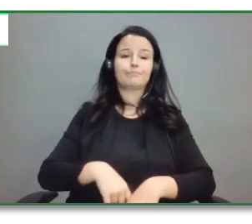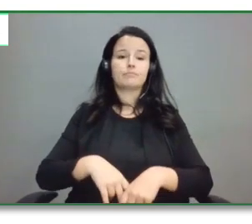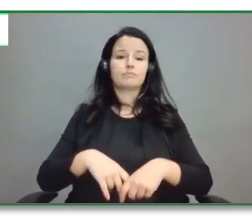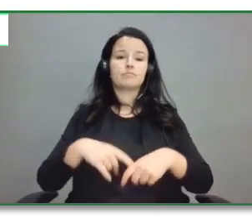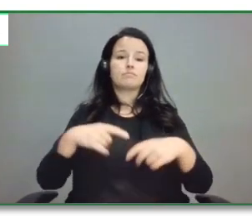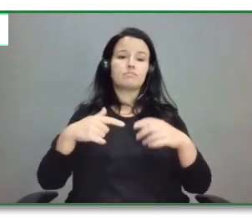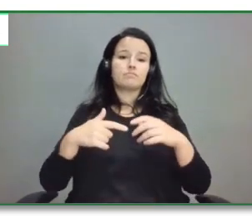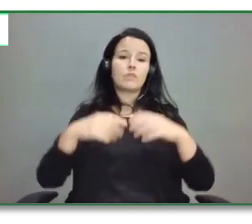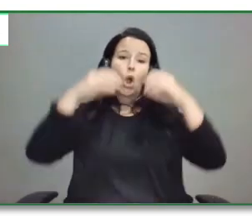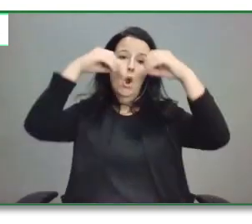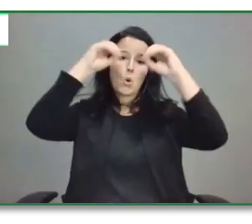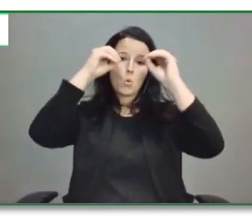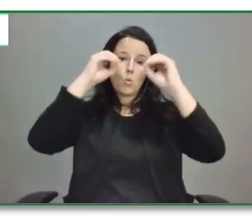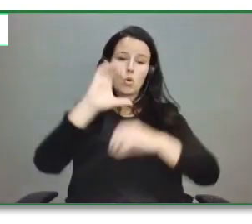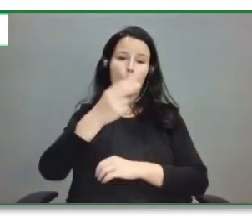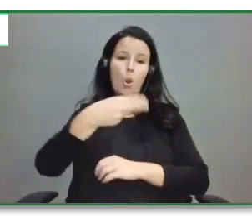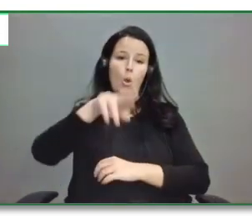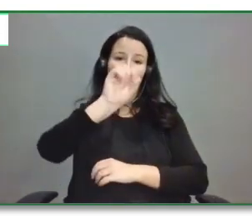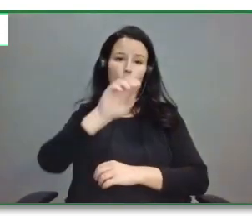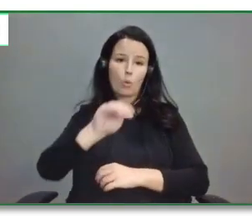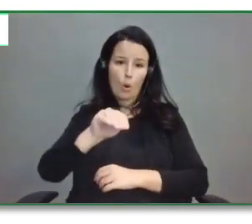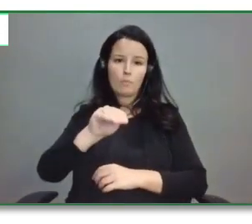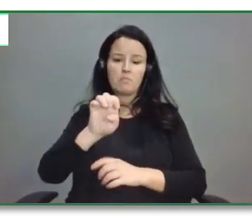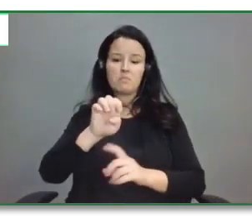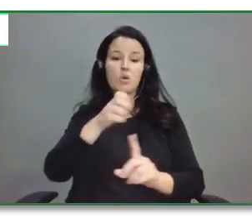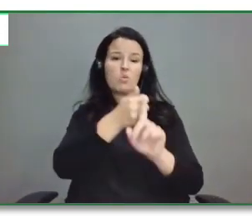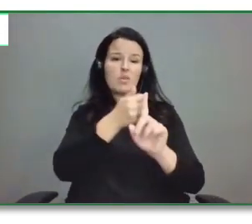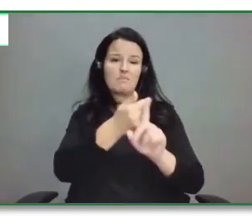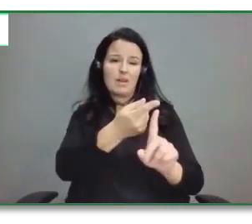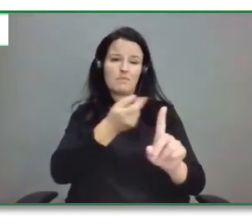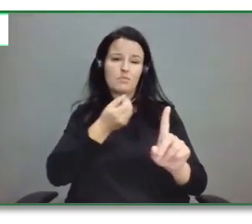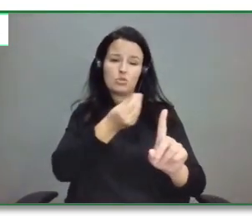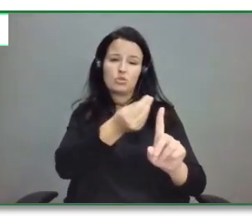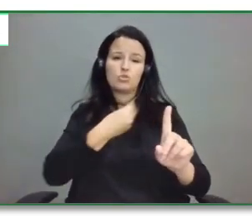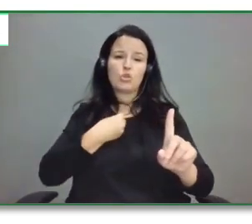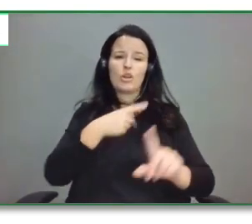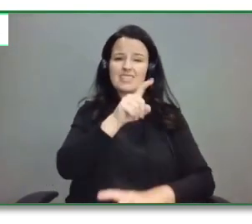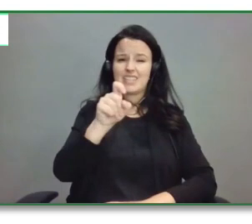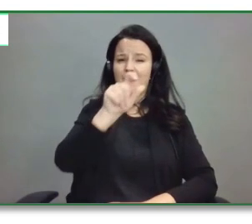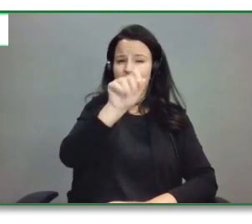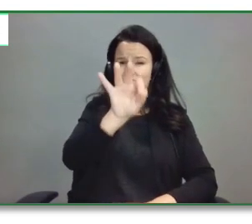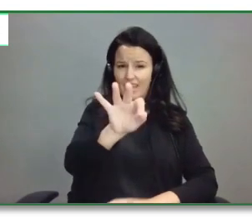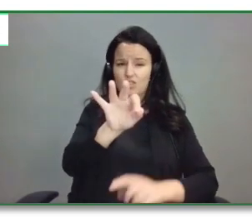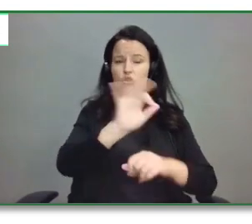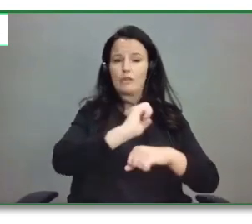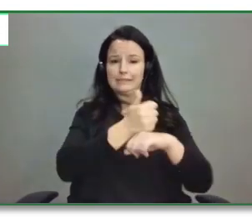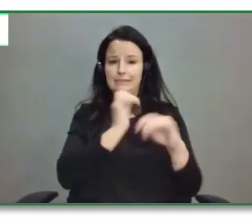Google Chrome et la fourniss 129